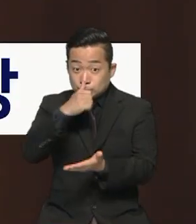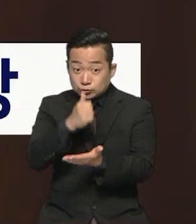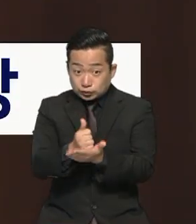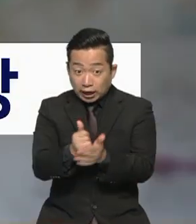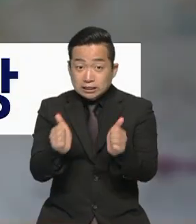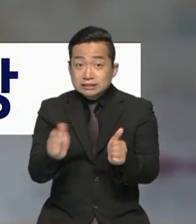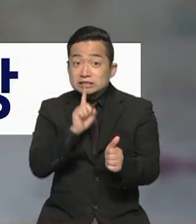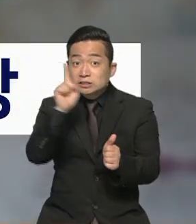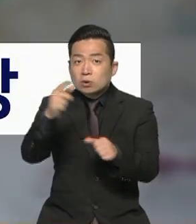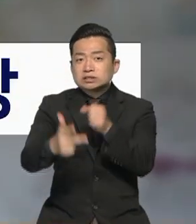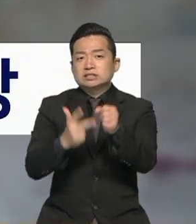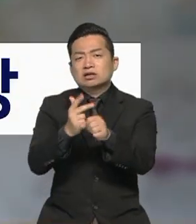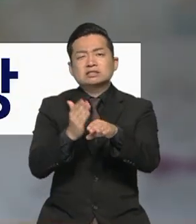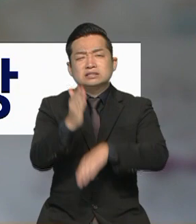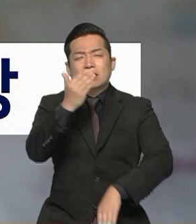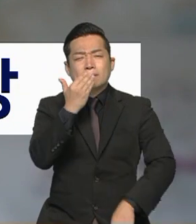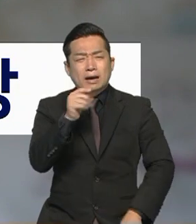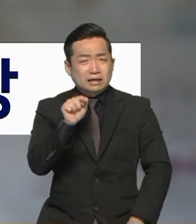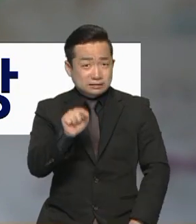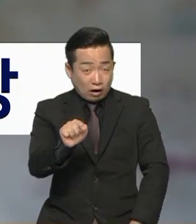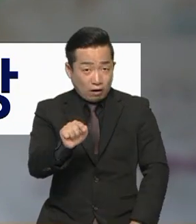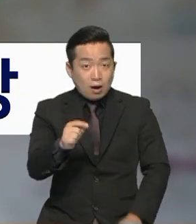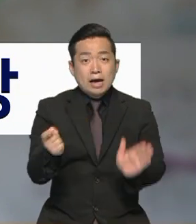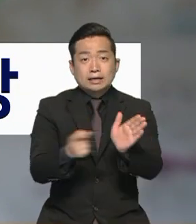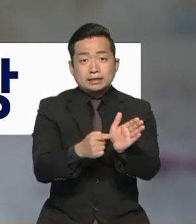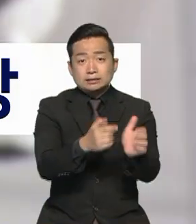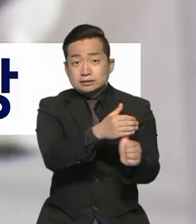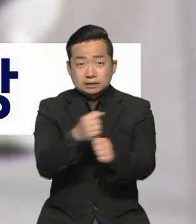7년이 지났을 가능성을 지적하며 긴급체포를 불승인해 18시간 만에